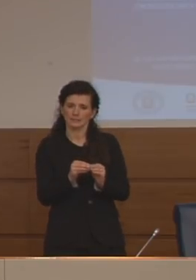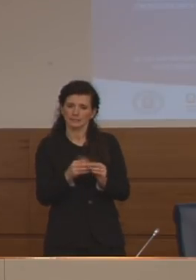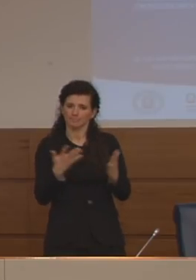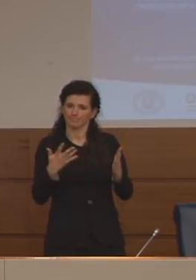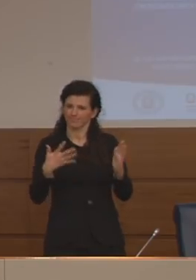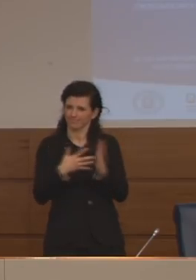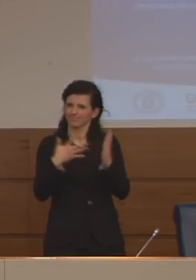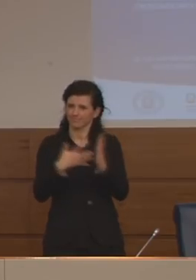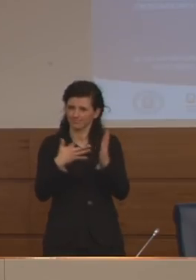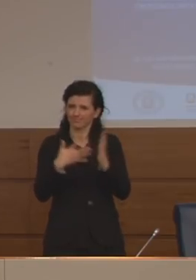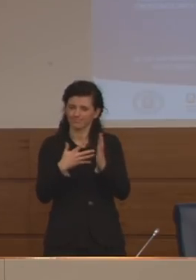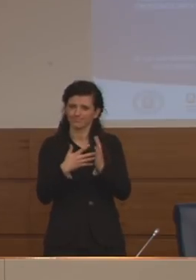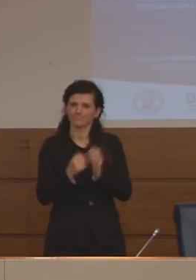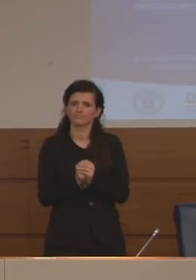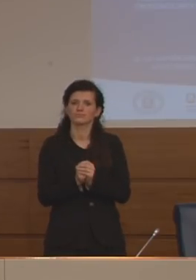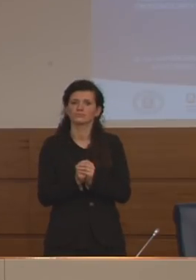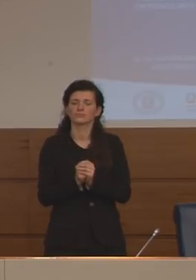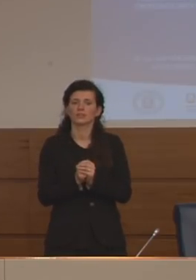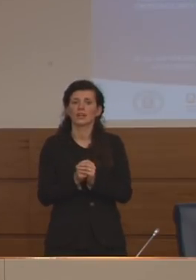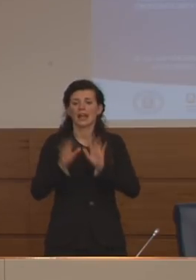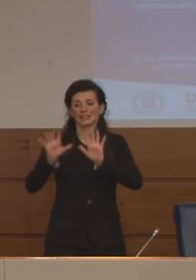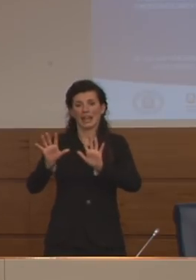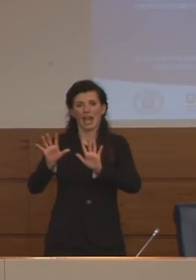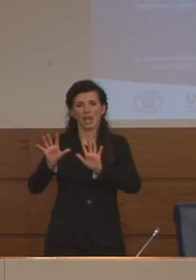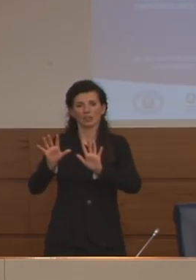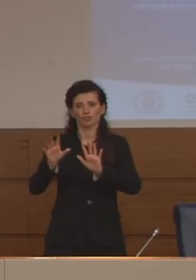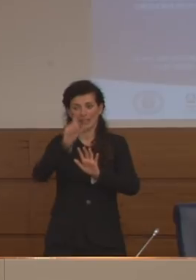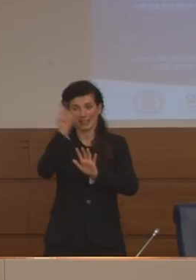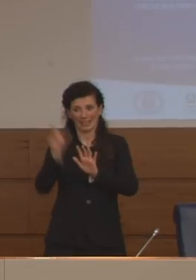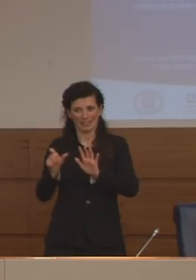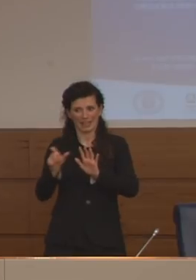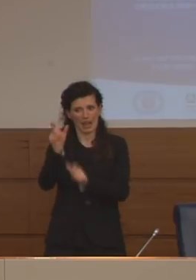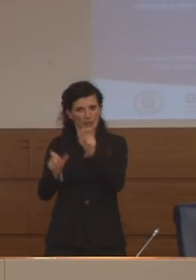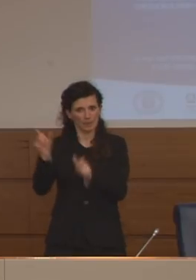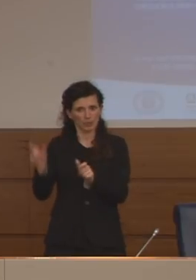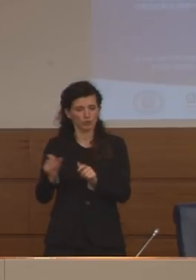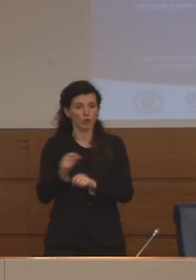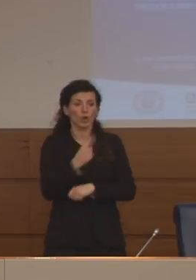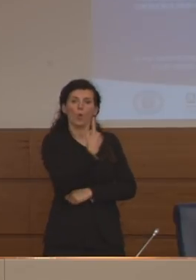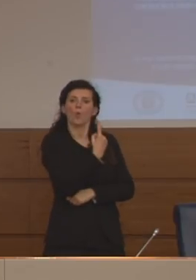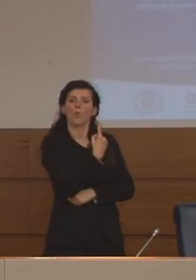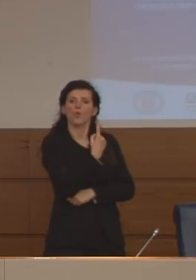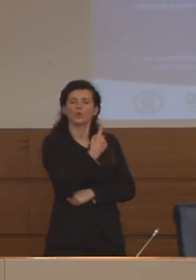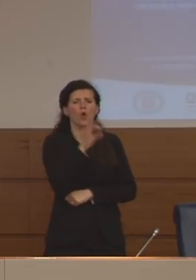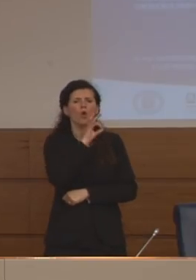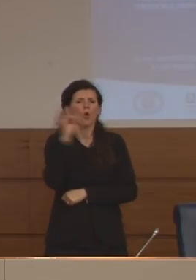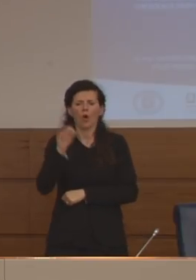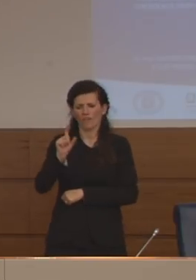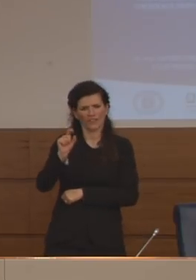solo un italiano su dieci o un italiano su 20 che ha sviluppato una infezione,